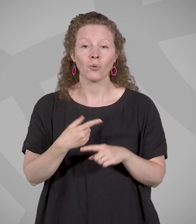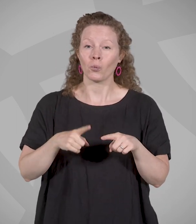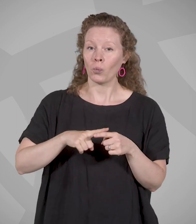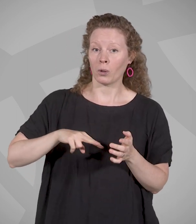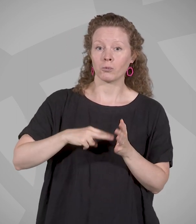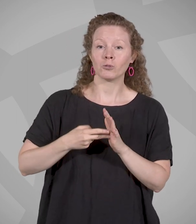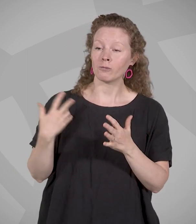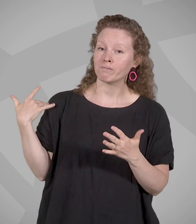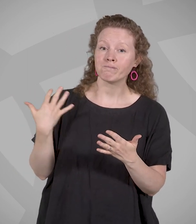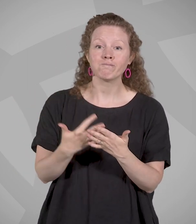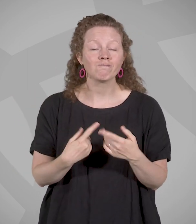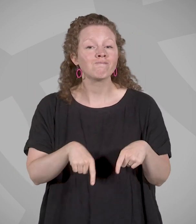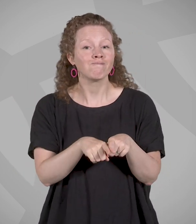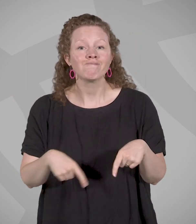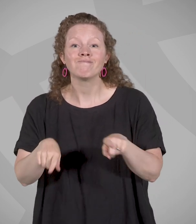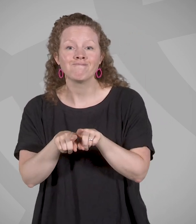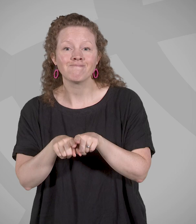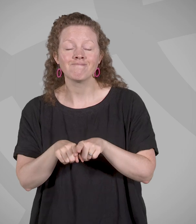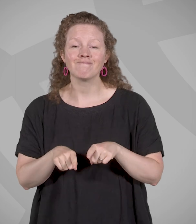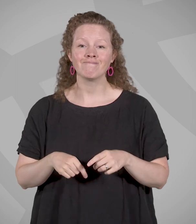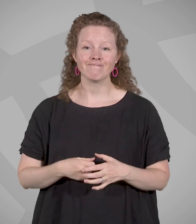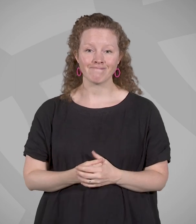ja on jatkunut useiden projektien myötä siitä lähtien.